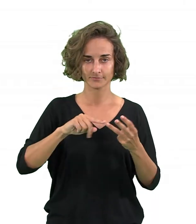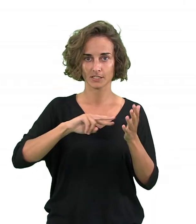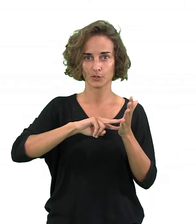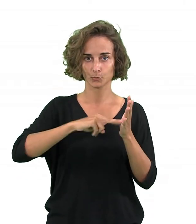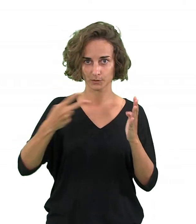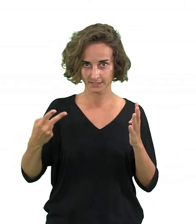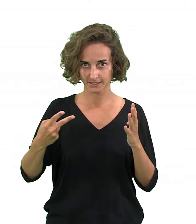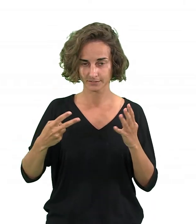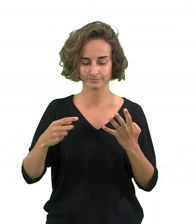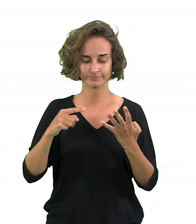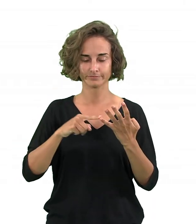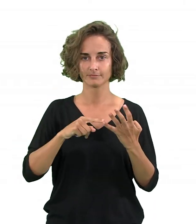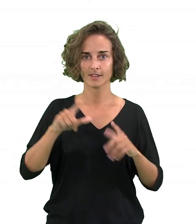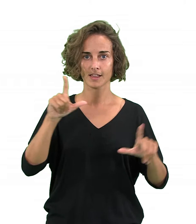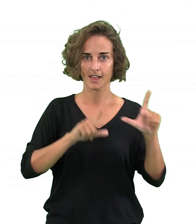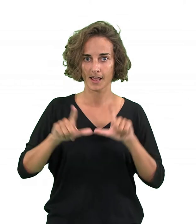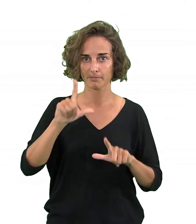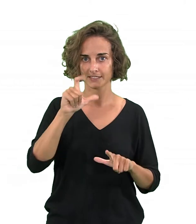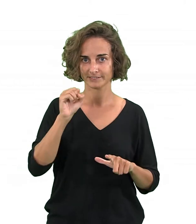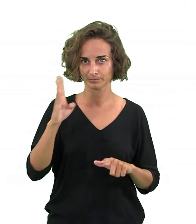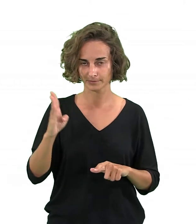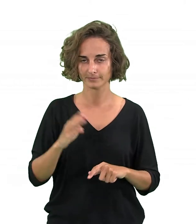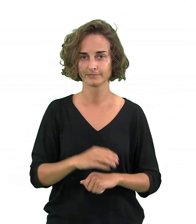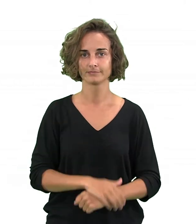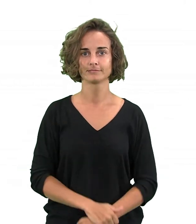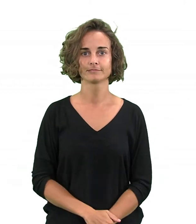le Laboratoire de langue des signes de Belgique francophone.